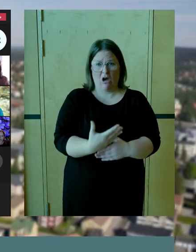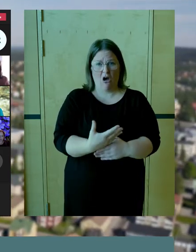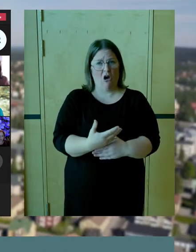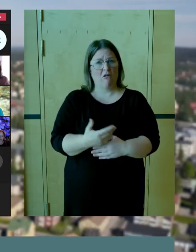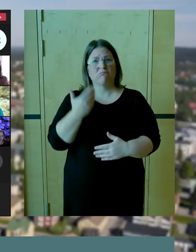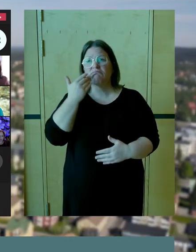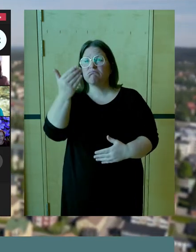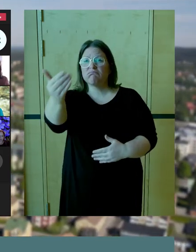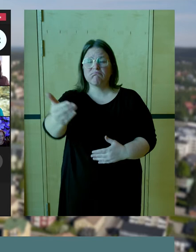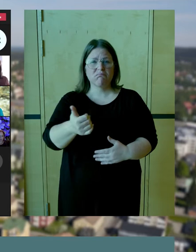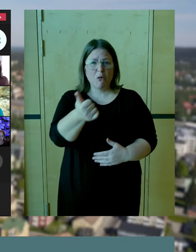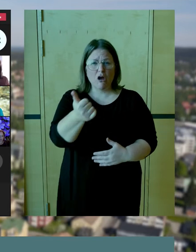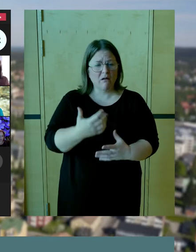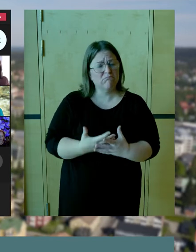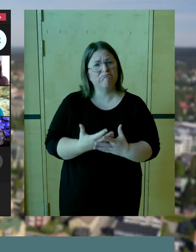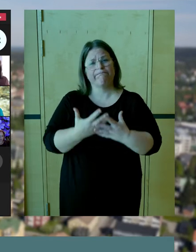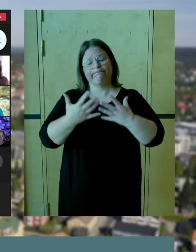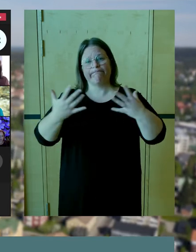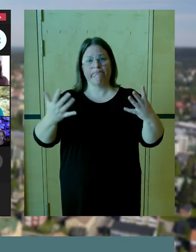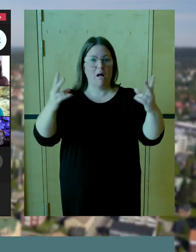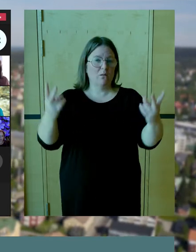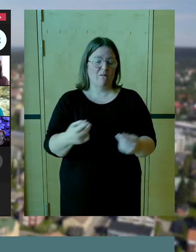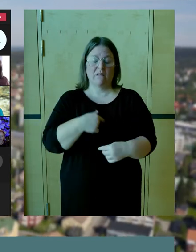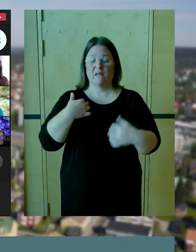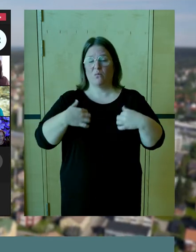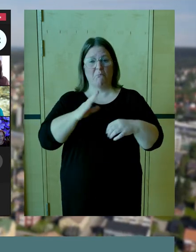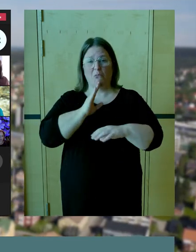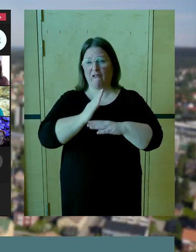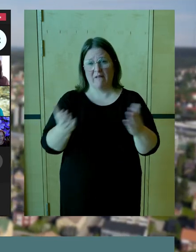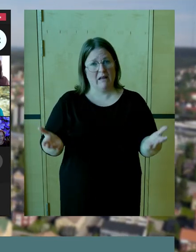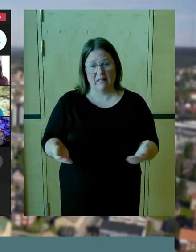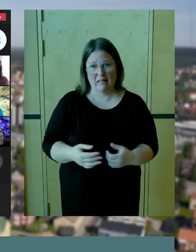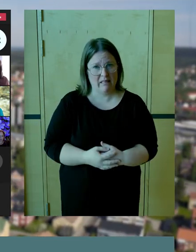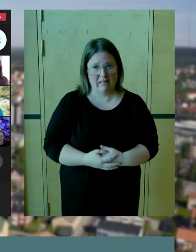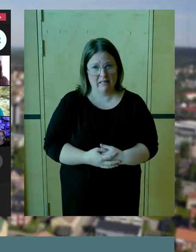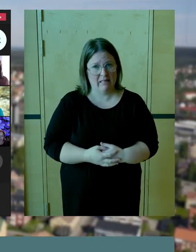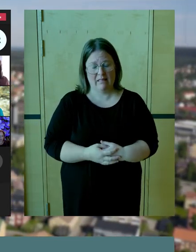Och så det blir nog roligare därför de demografin är ändå på det sättet att vi kommer att öka